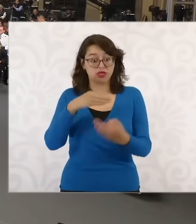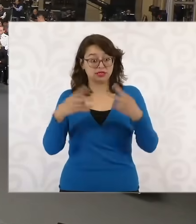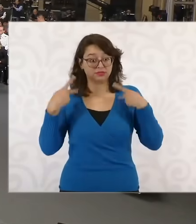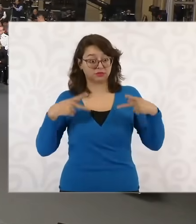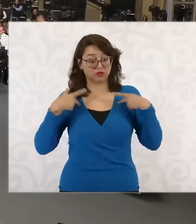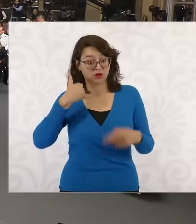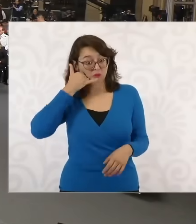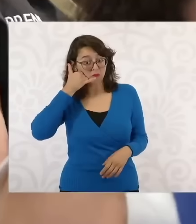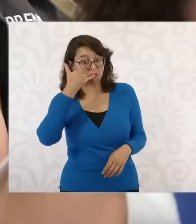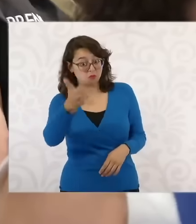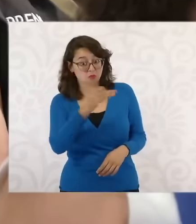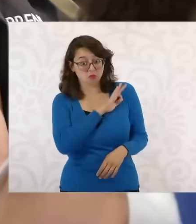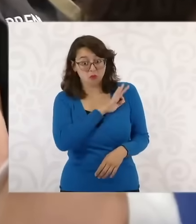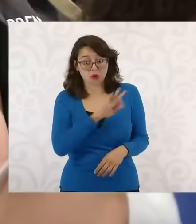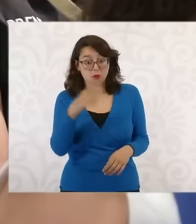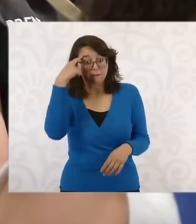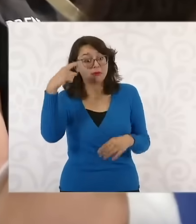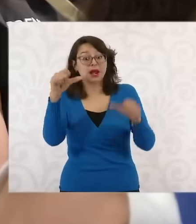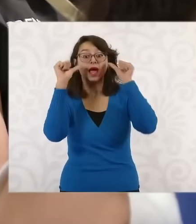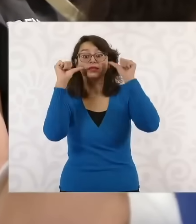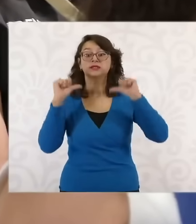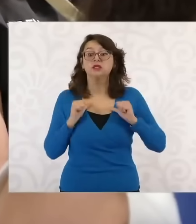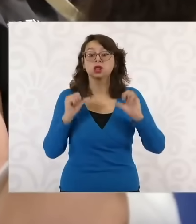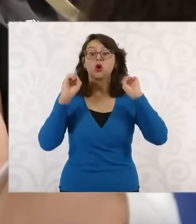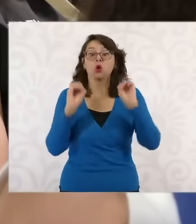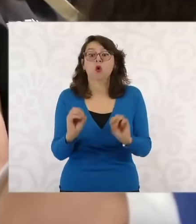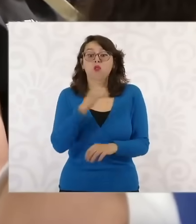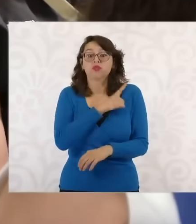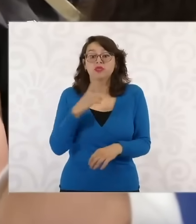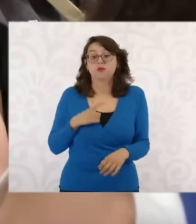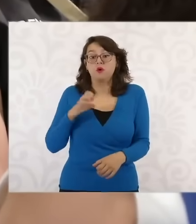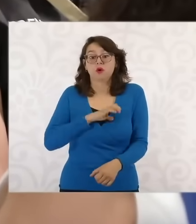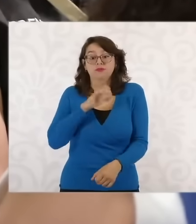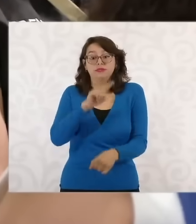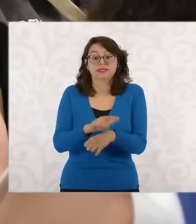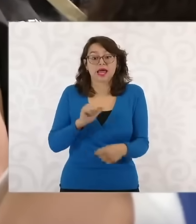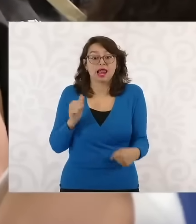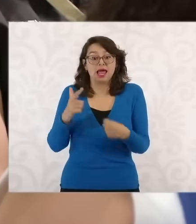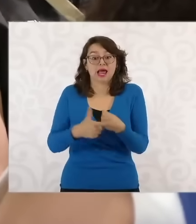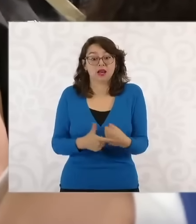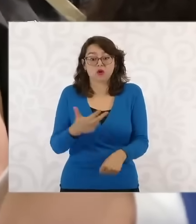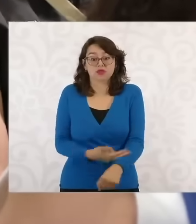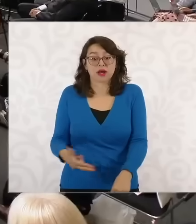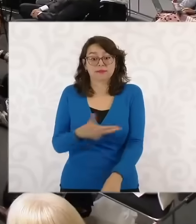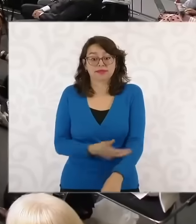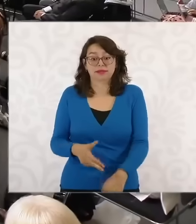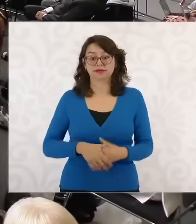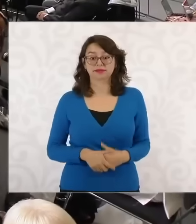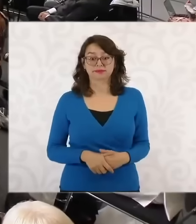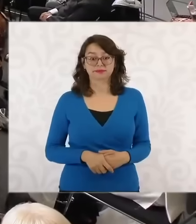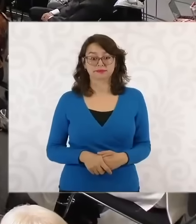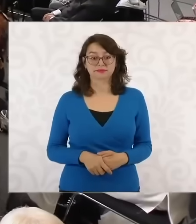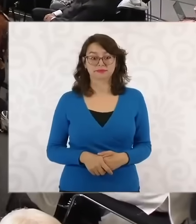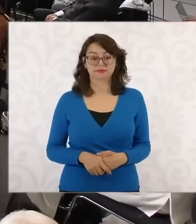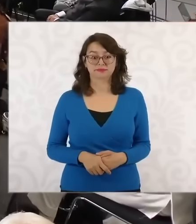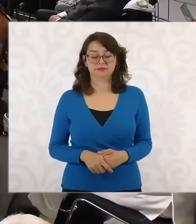de como primer nivel o si hay algún requisito especial para las personas derechoes. Adelante.